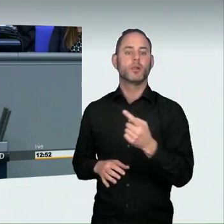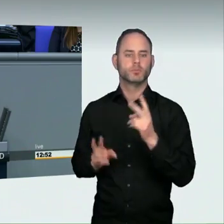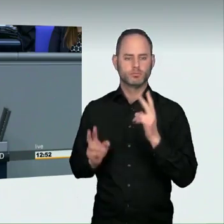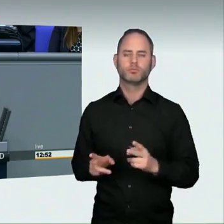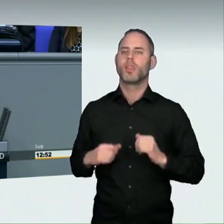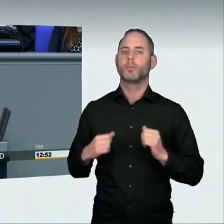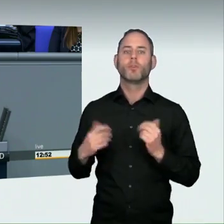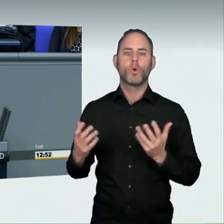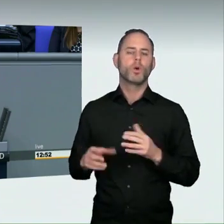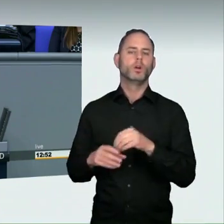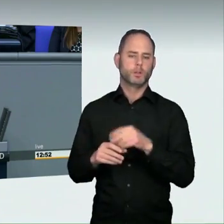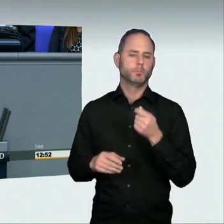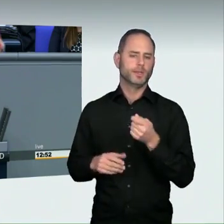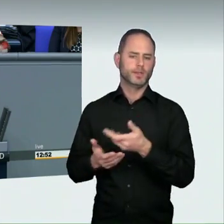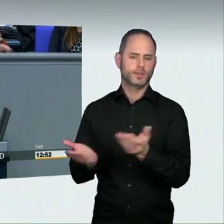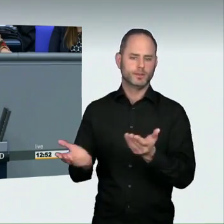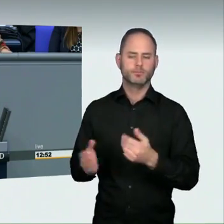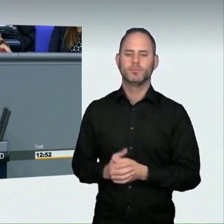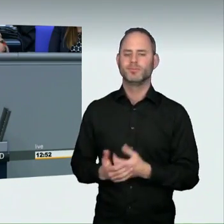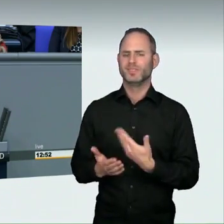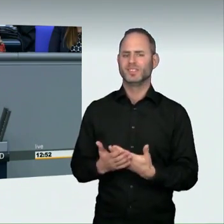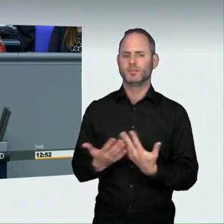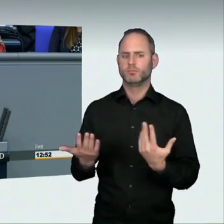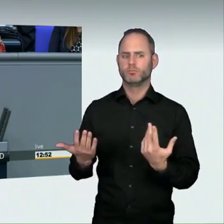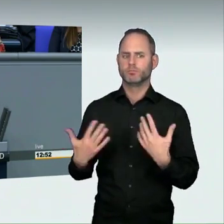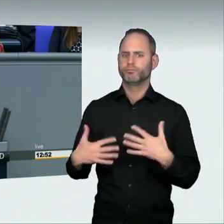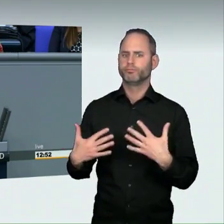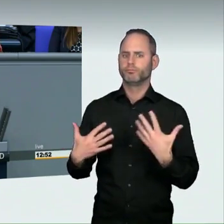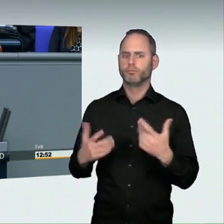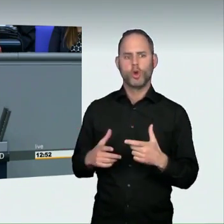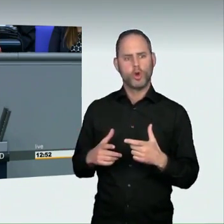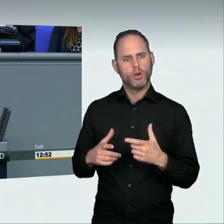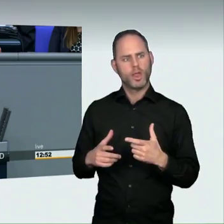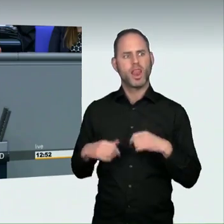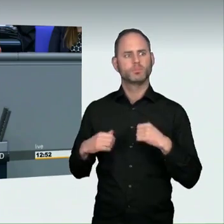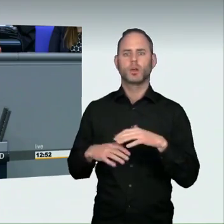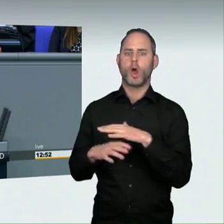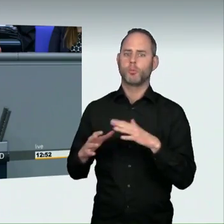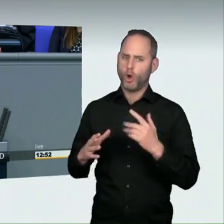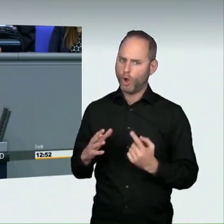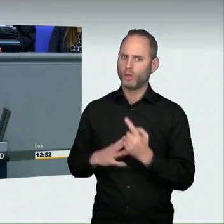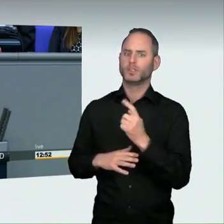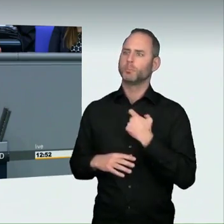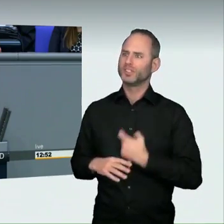vor Kündigung haben müssen. Wir haben ein soziales Mietrecht, aber an einigen Stellen können wir unser soziales Mietrecht durchaus noch verbessern.